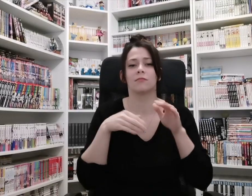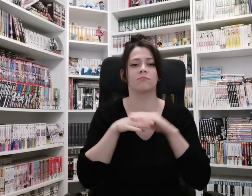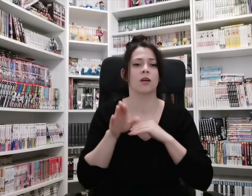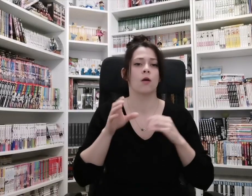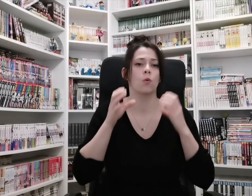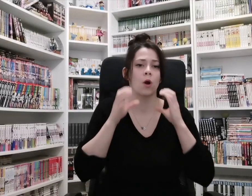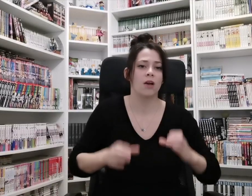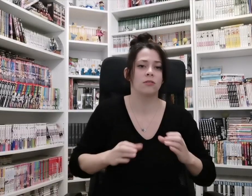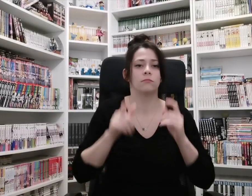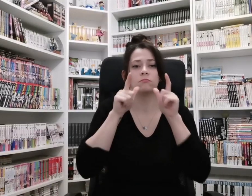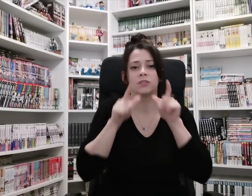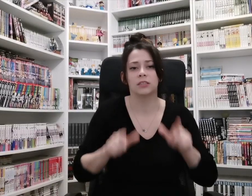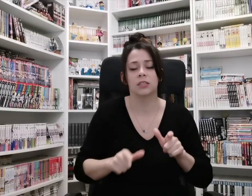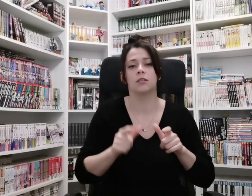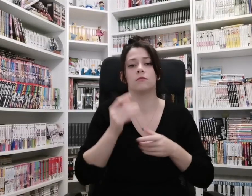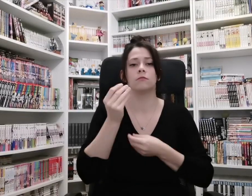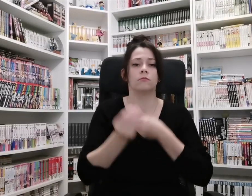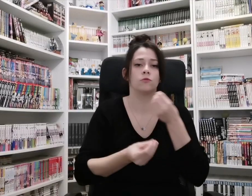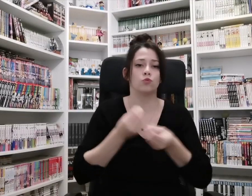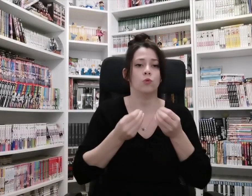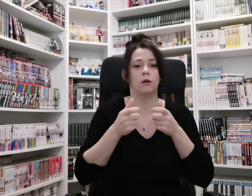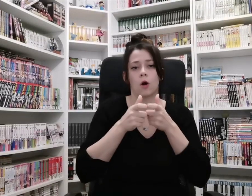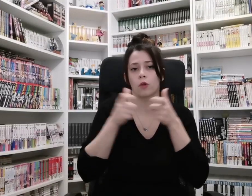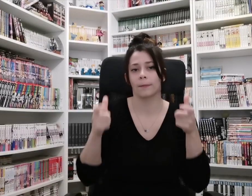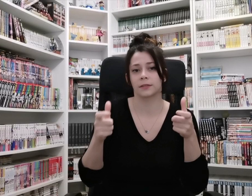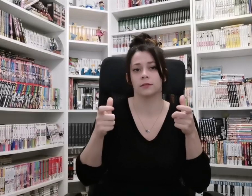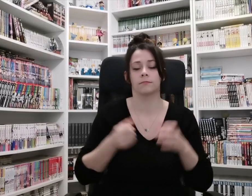on voit le collège ou le lycée, parfois le monde de l'entreprise…